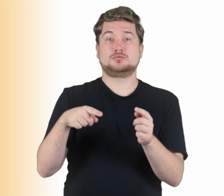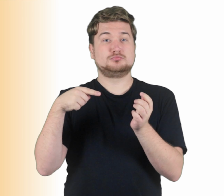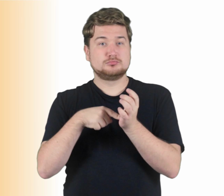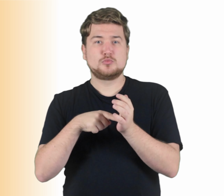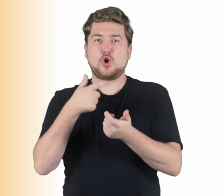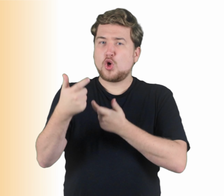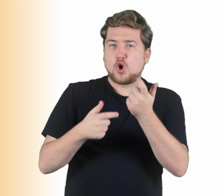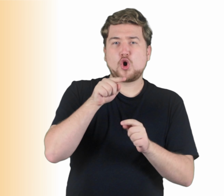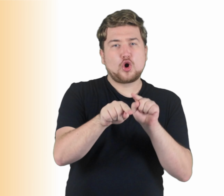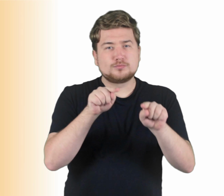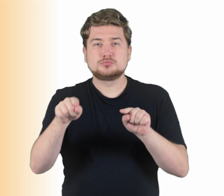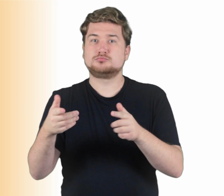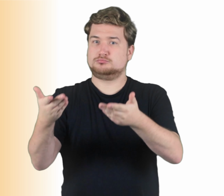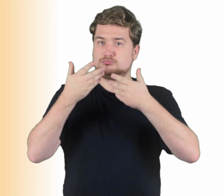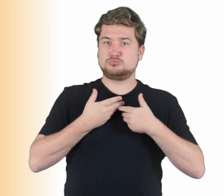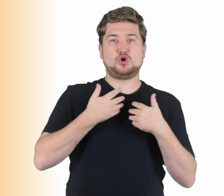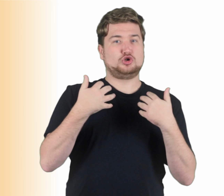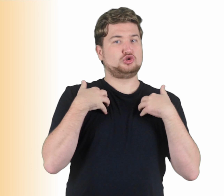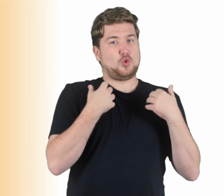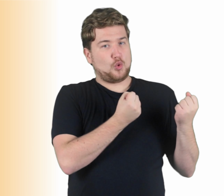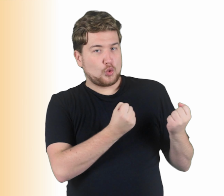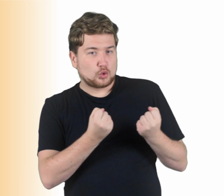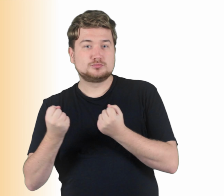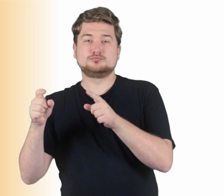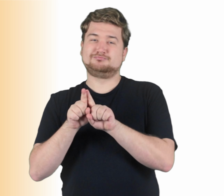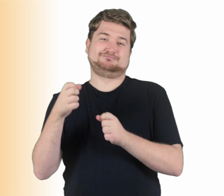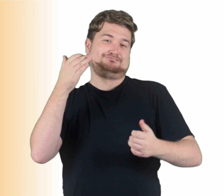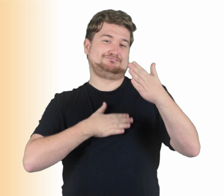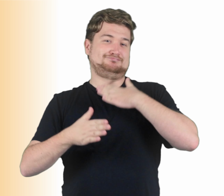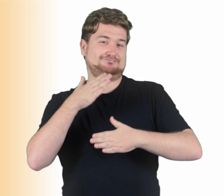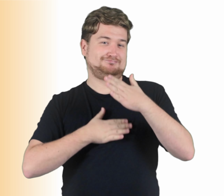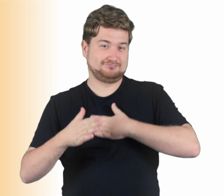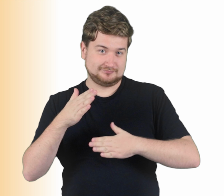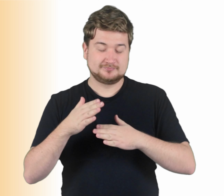i robić coś, co da nam utrzymanie i satysfakcję.